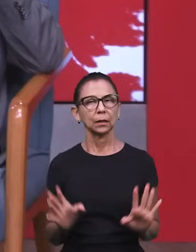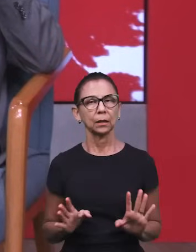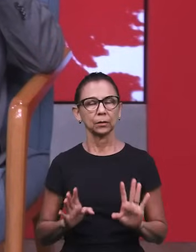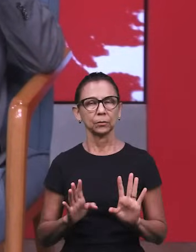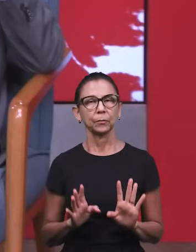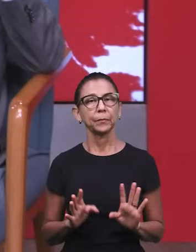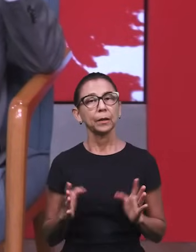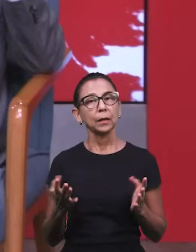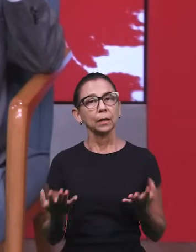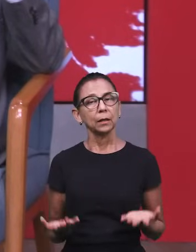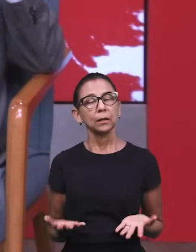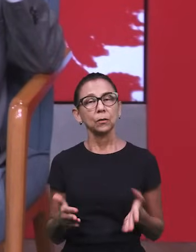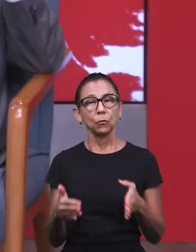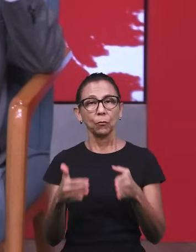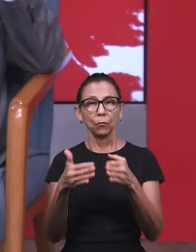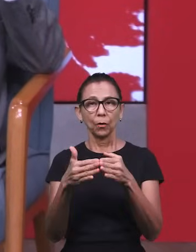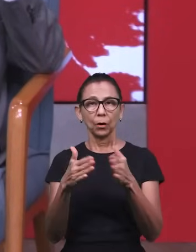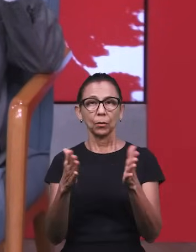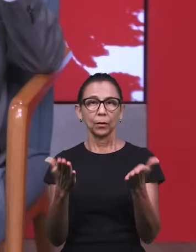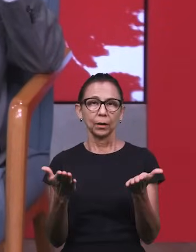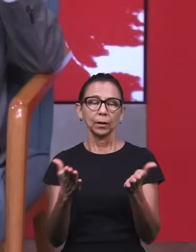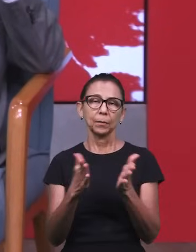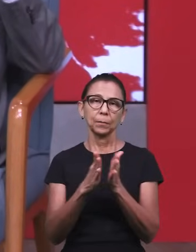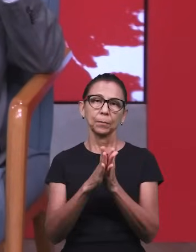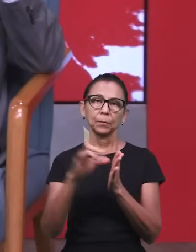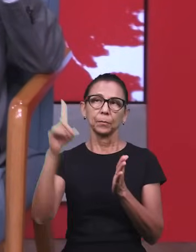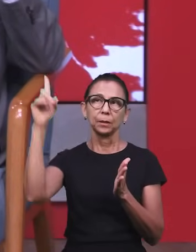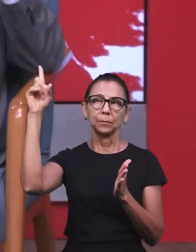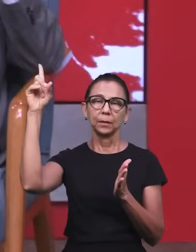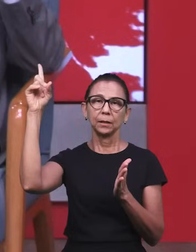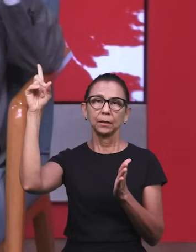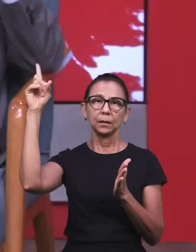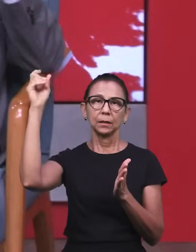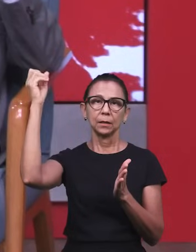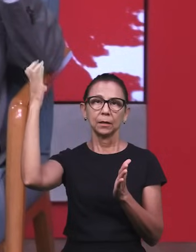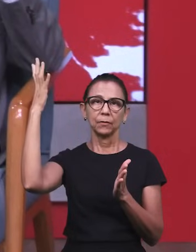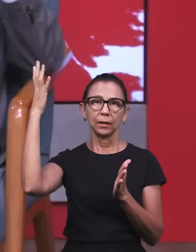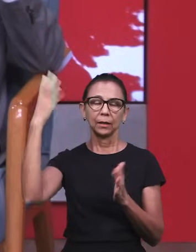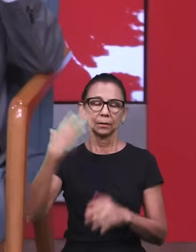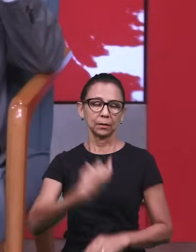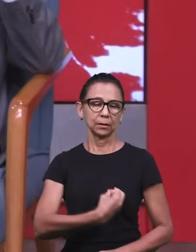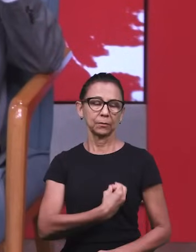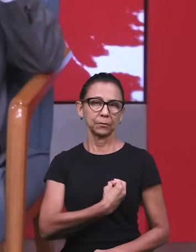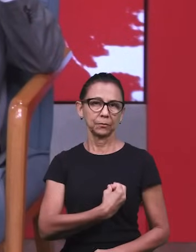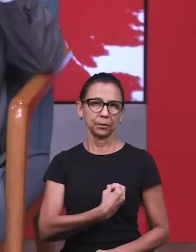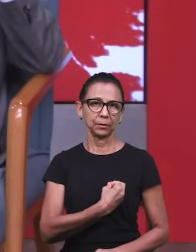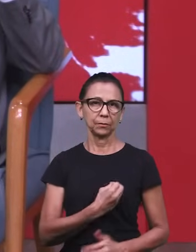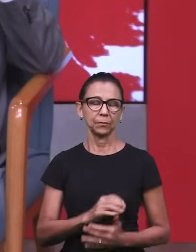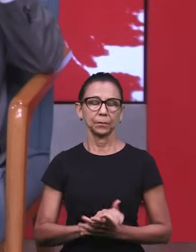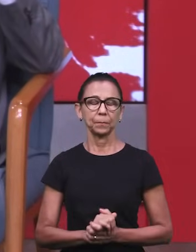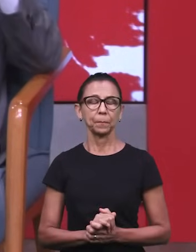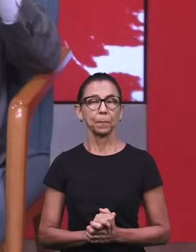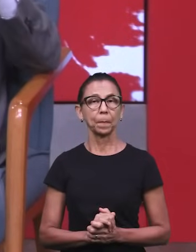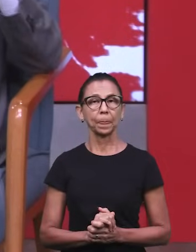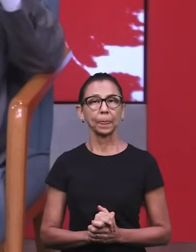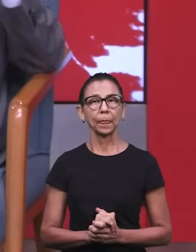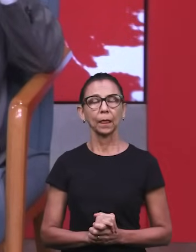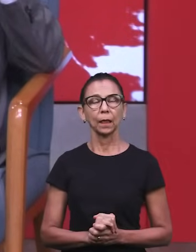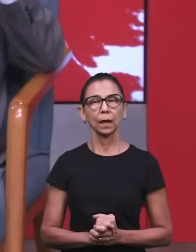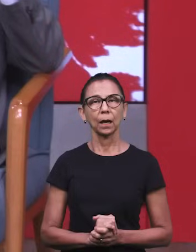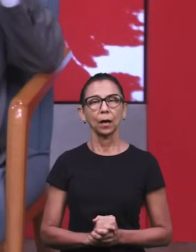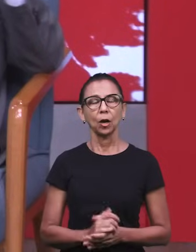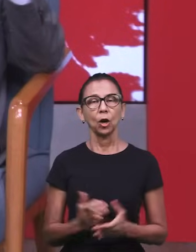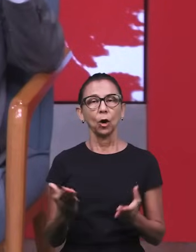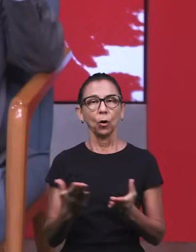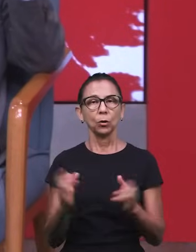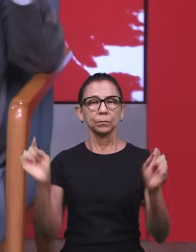e dando ênfase aquilo que nós chamamos de palavra viva hoje nós queríamos fazer abrir um parênteses